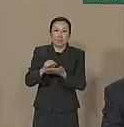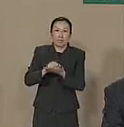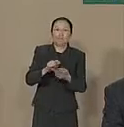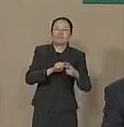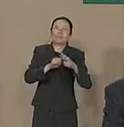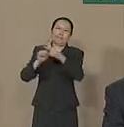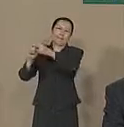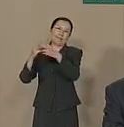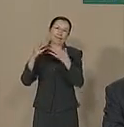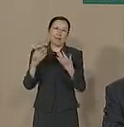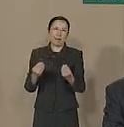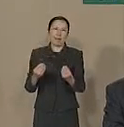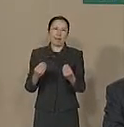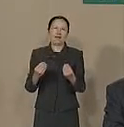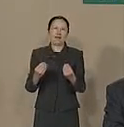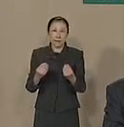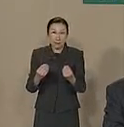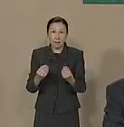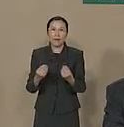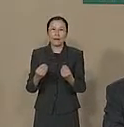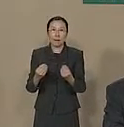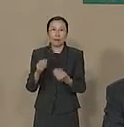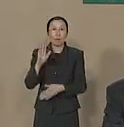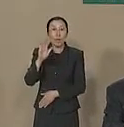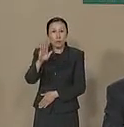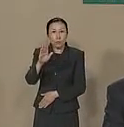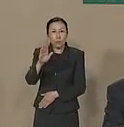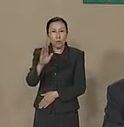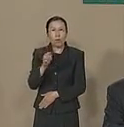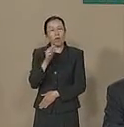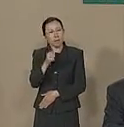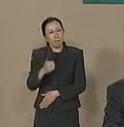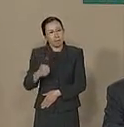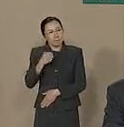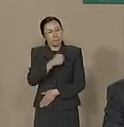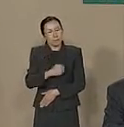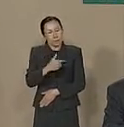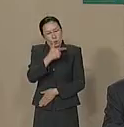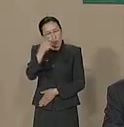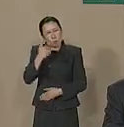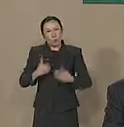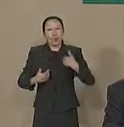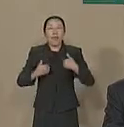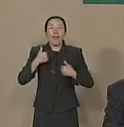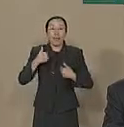送りました そうしましたら 先方から ｢あなたの情熱を 嬉しく思います｣と